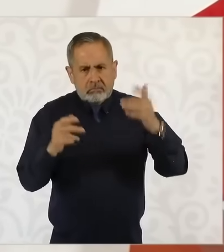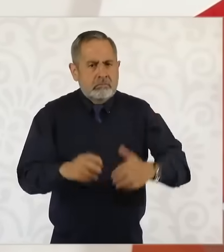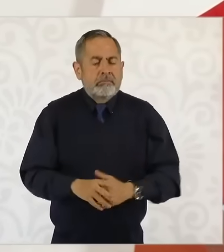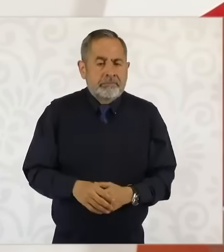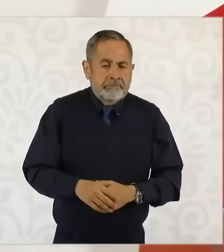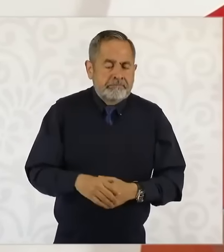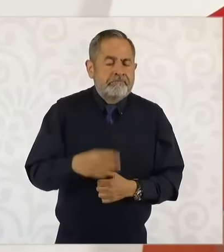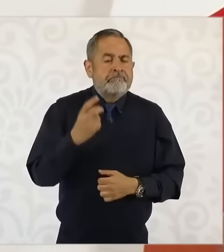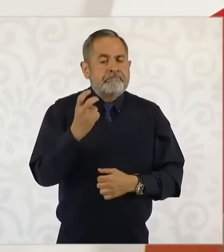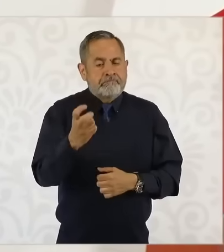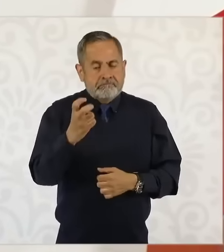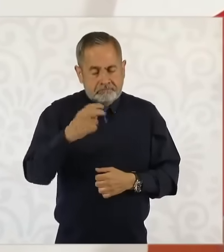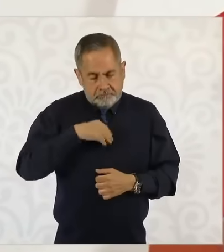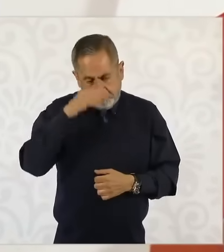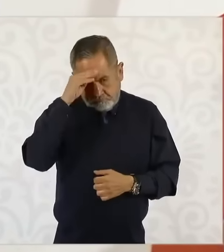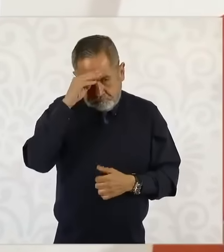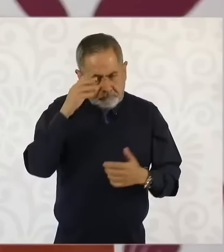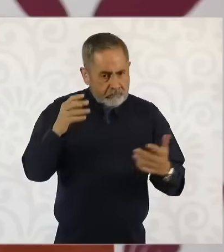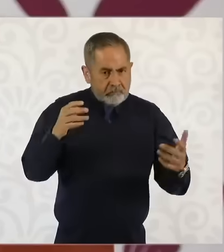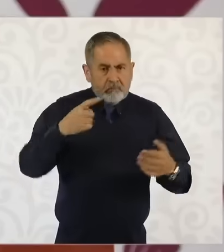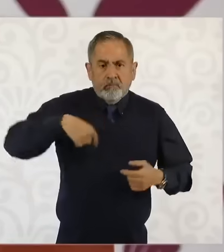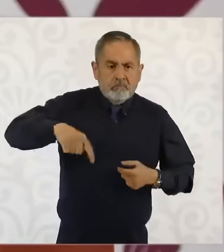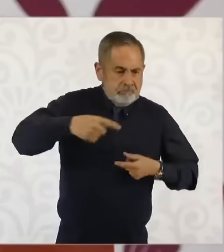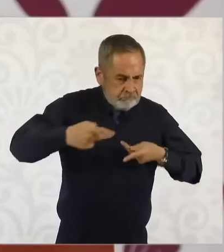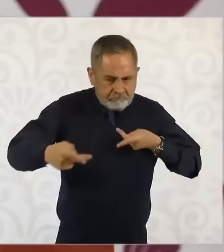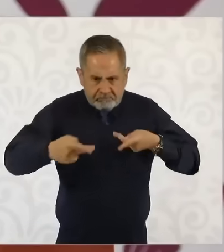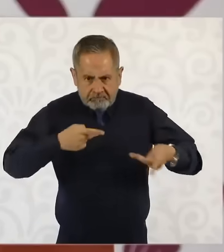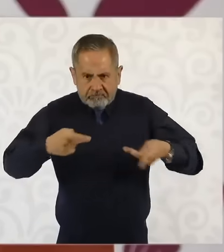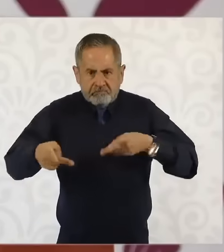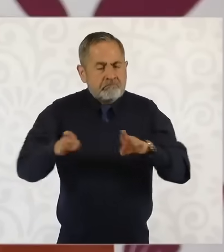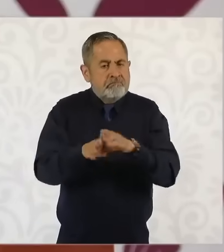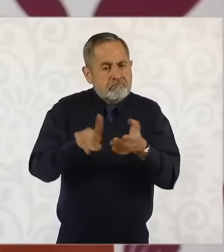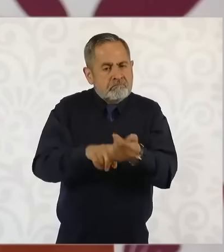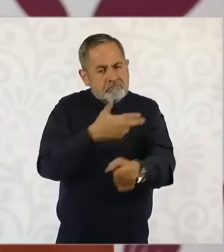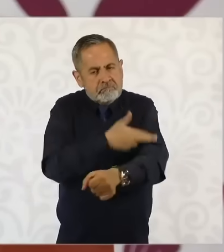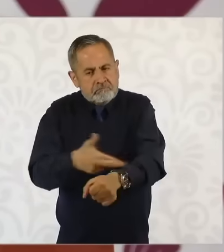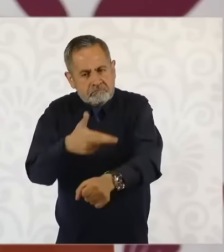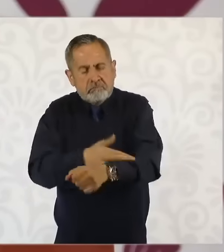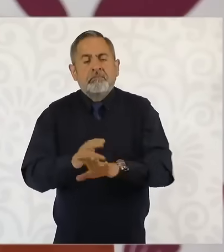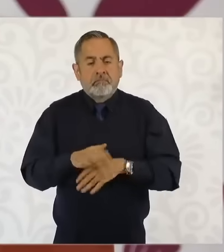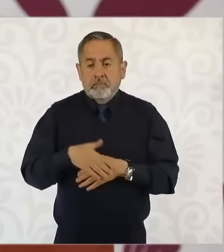entonces estamos preparando ya hay una modificación a una ley en el